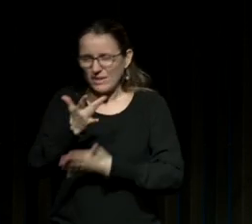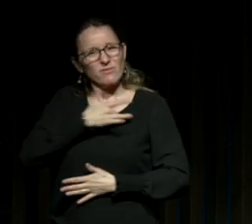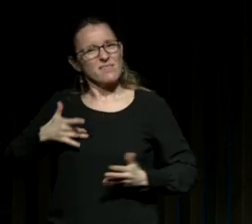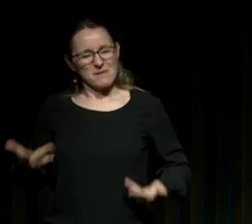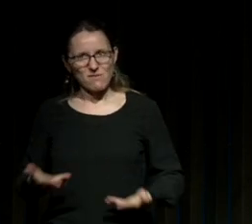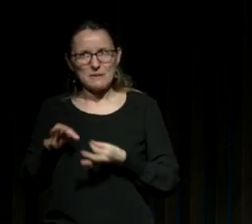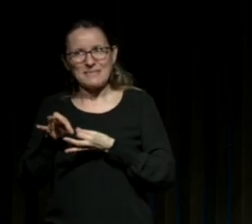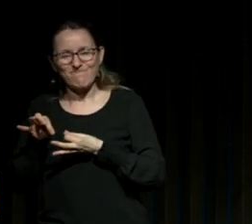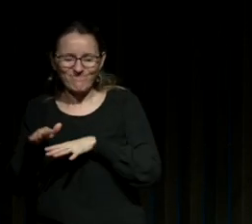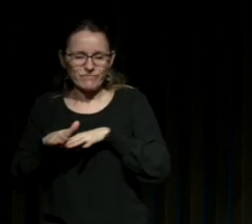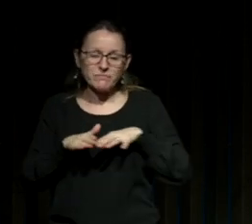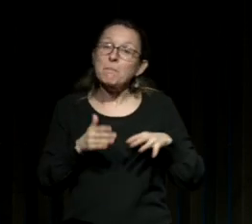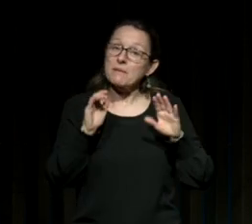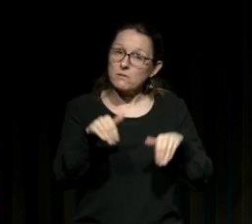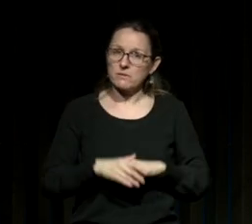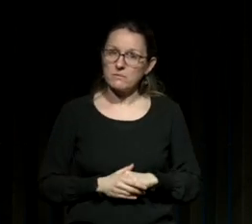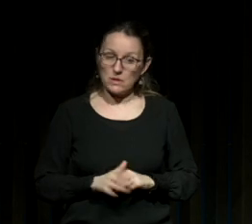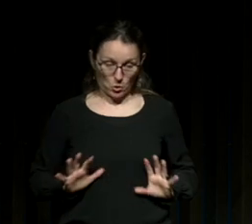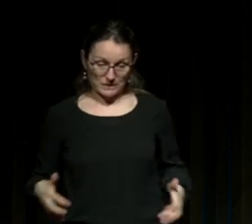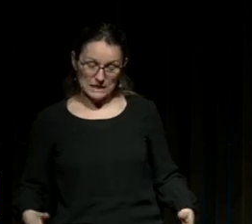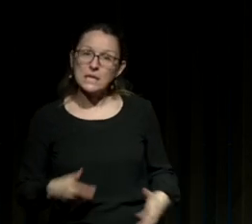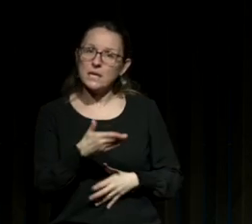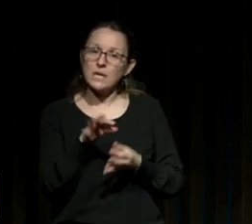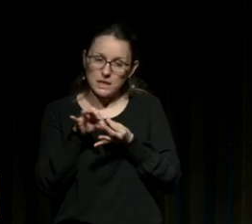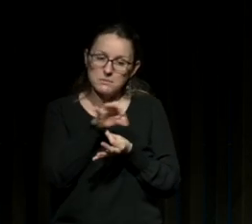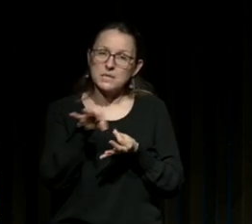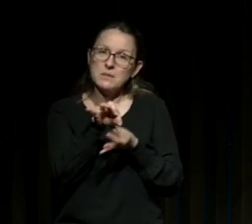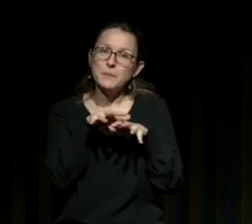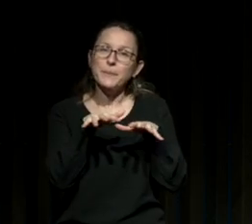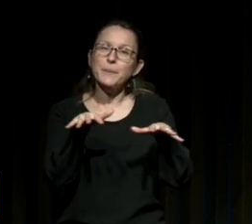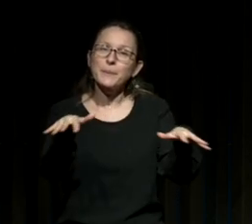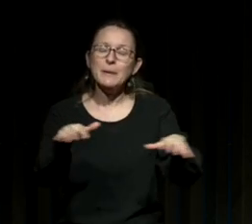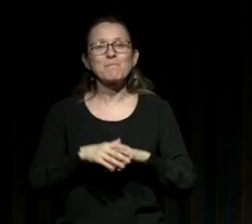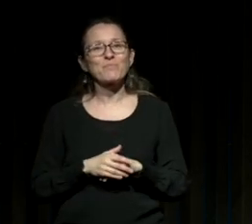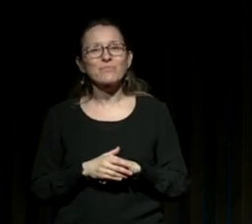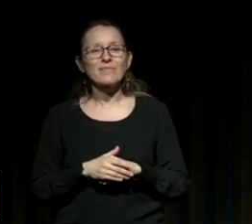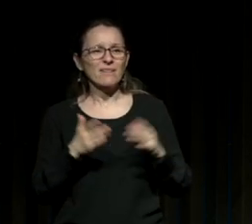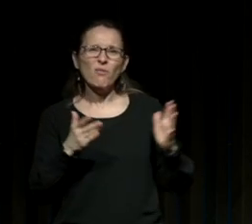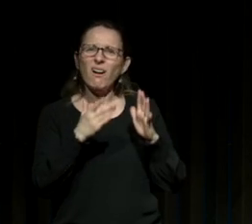tout l'obésité c'est une épidémie et je vous montre ici cette cette carte du monde publié